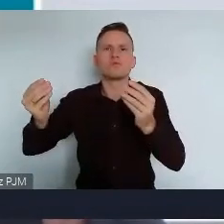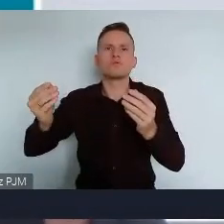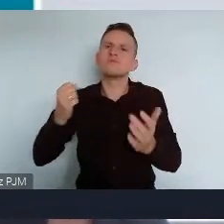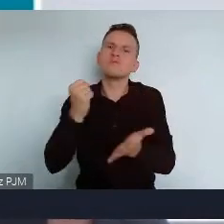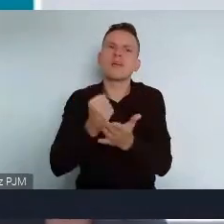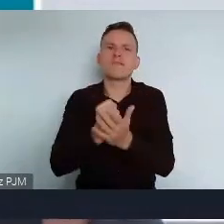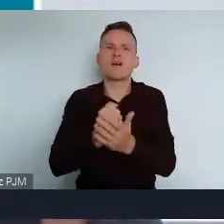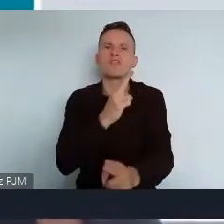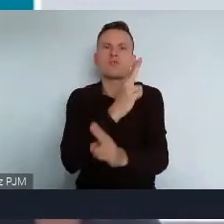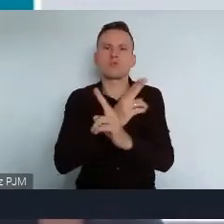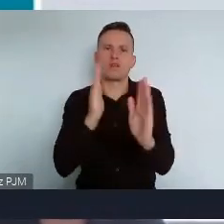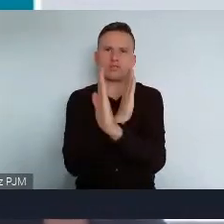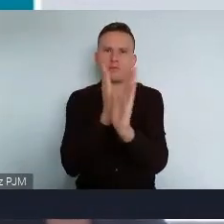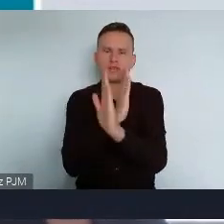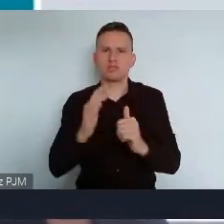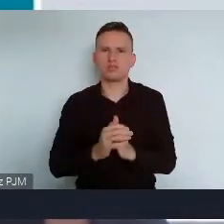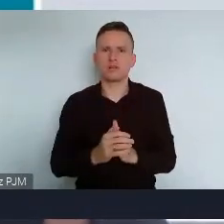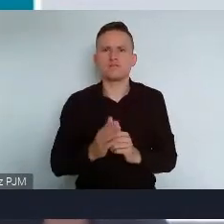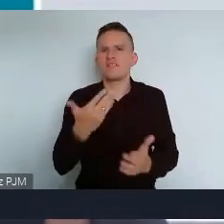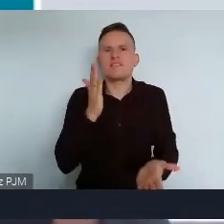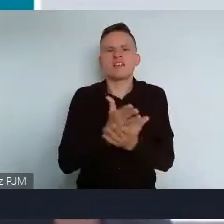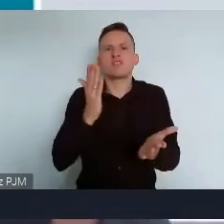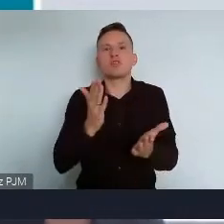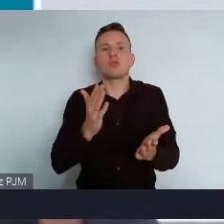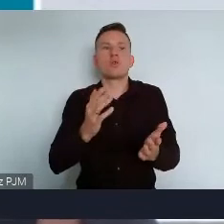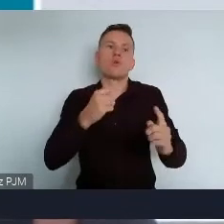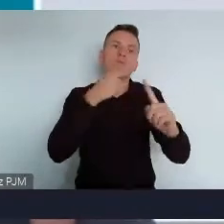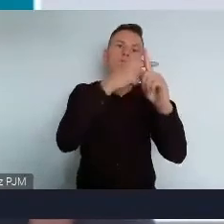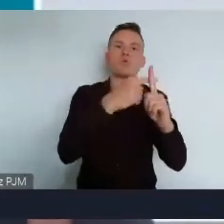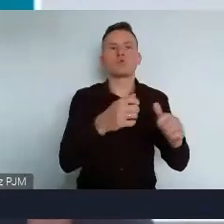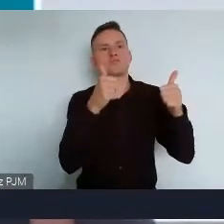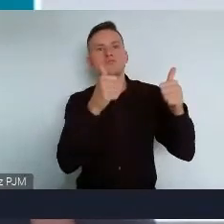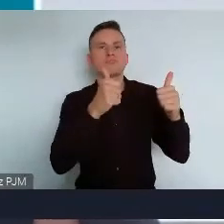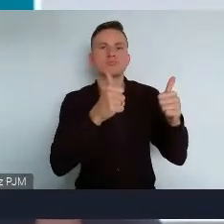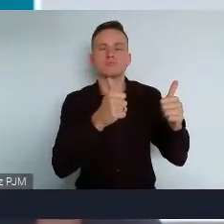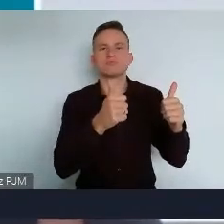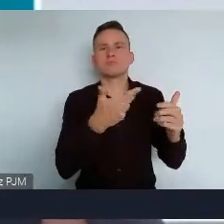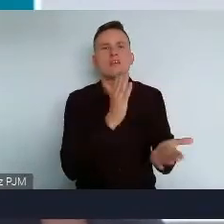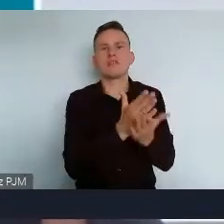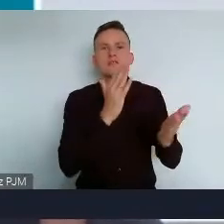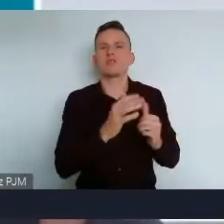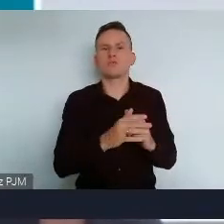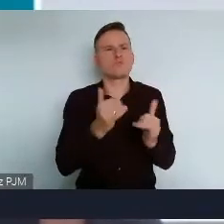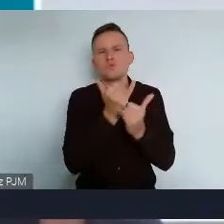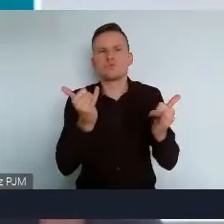abyśmy nie mieli do czynienia tylko z prymusami albo tylko z takimi miastami, które są na początku swojej drogi,